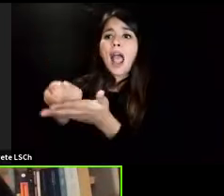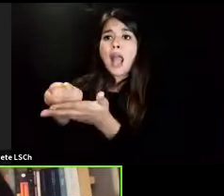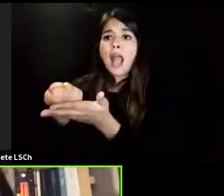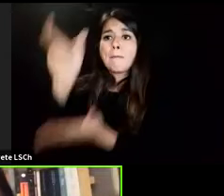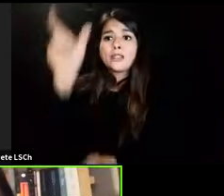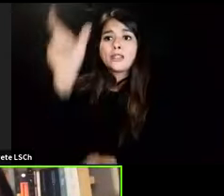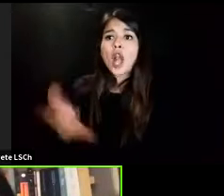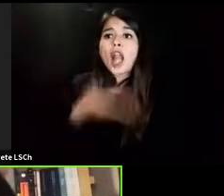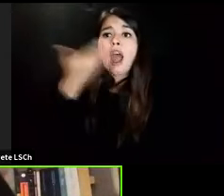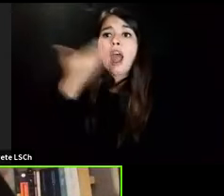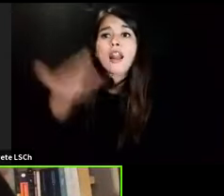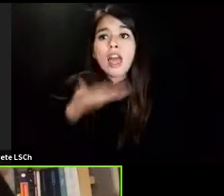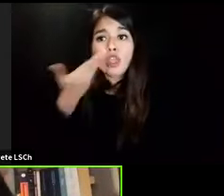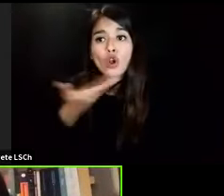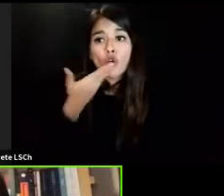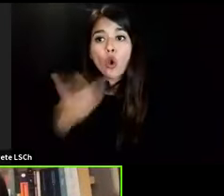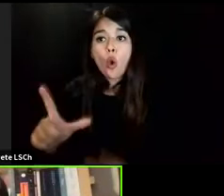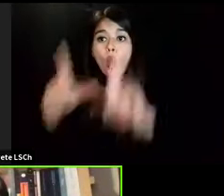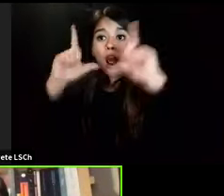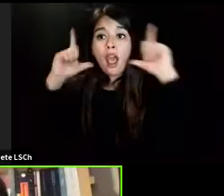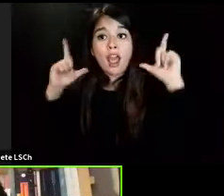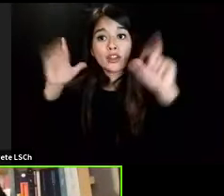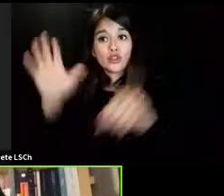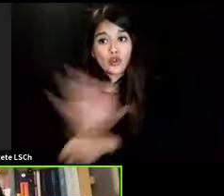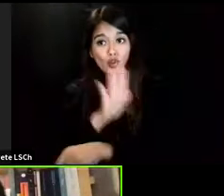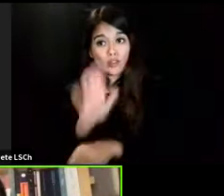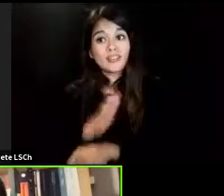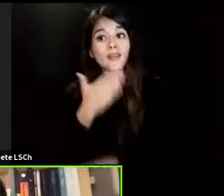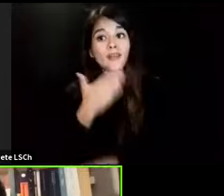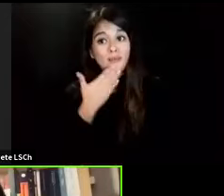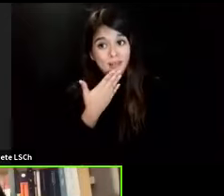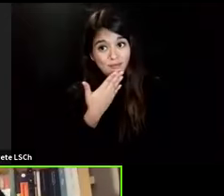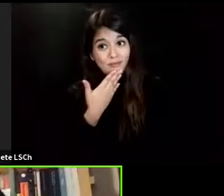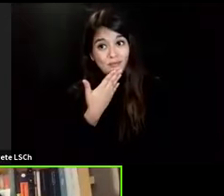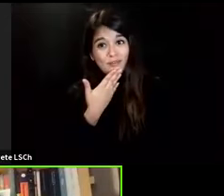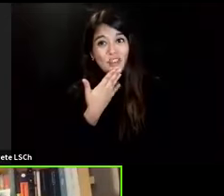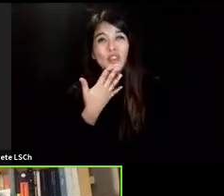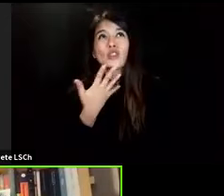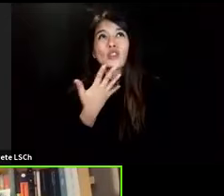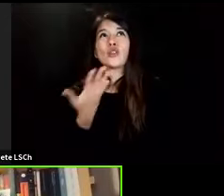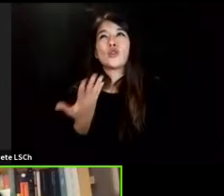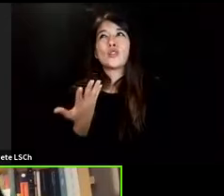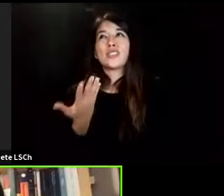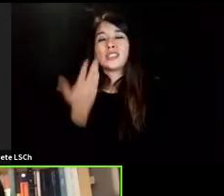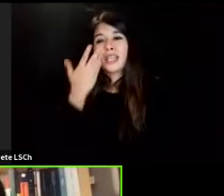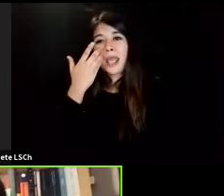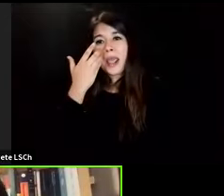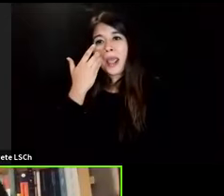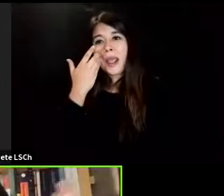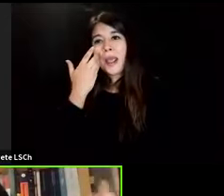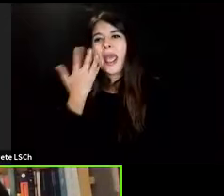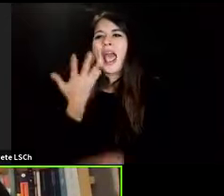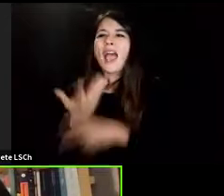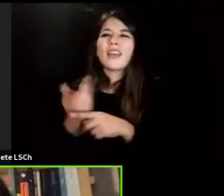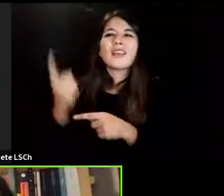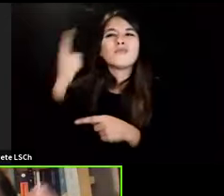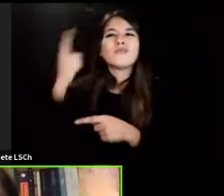actriz que lo graba entonces creo que hay que considerar eso también porque no es como que mágicamente el audiolibro